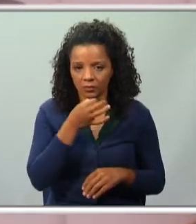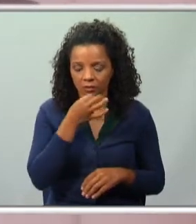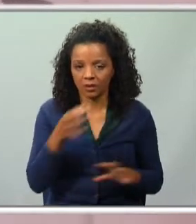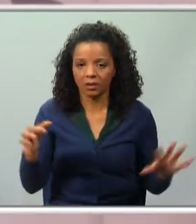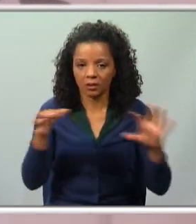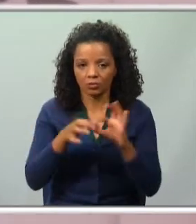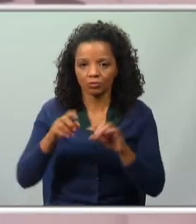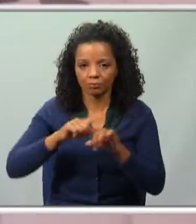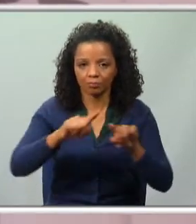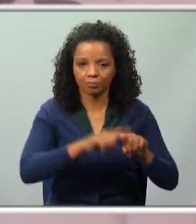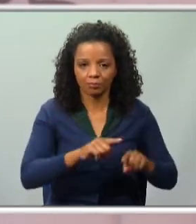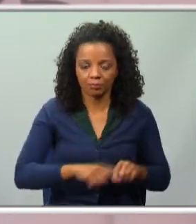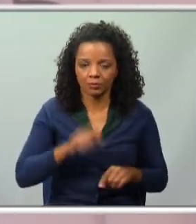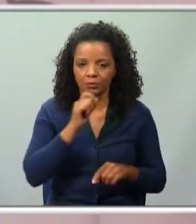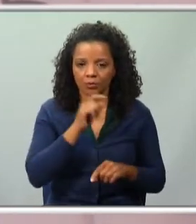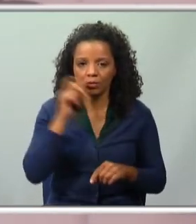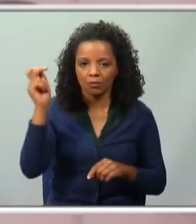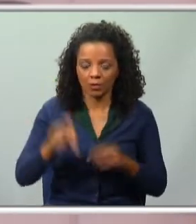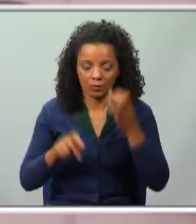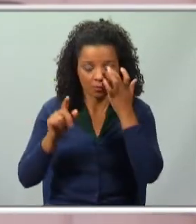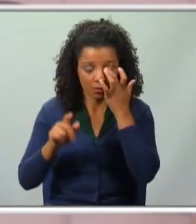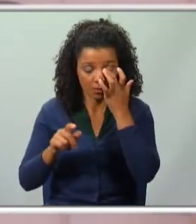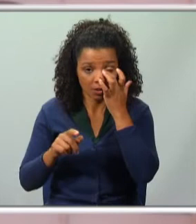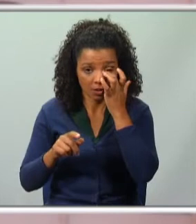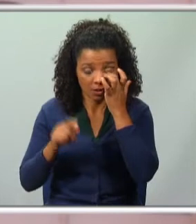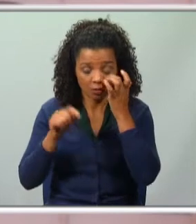relações que as palavras podem ter entre eles vamos entrar nos hoje então nas 單詞之間可以存在的關係他們今天要進入我們，所以在